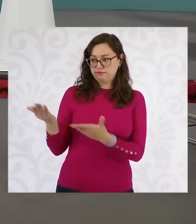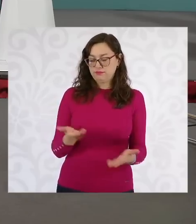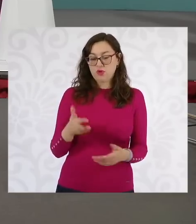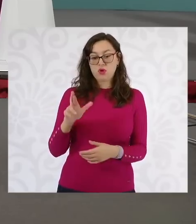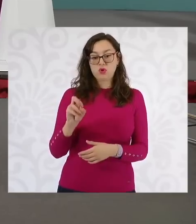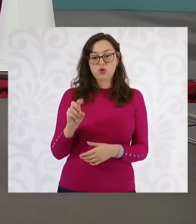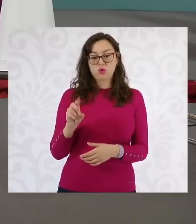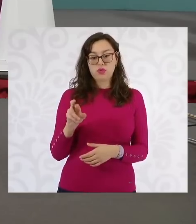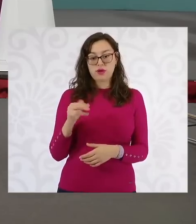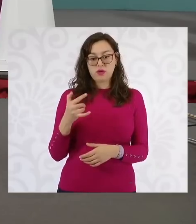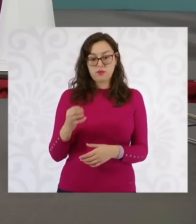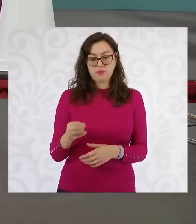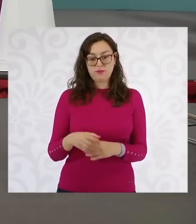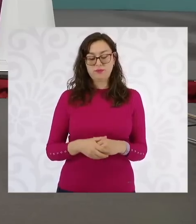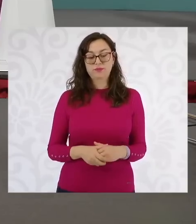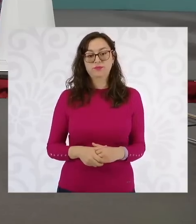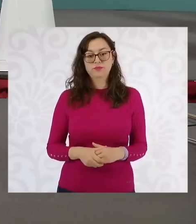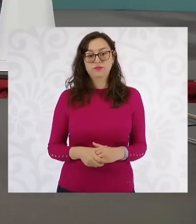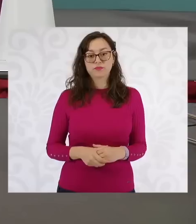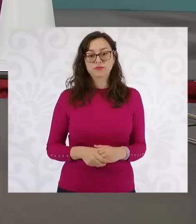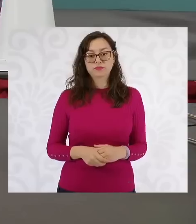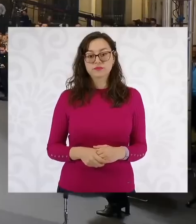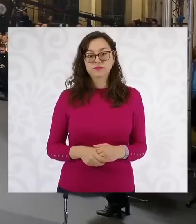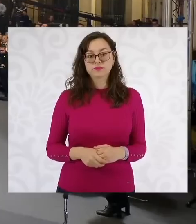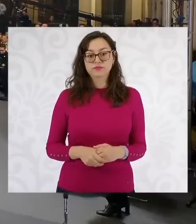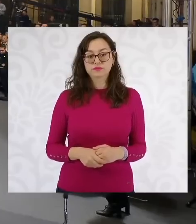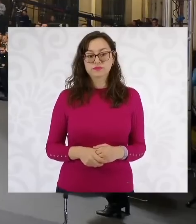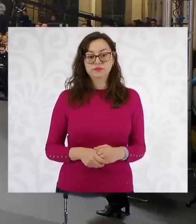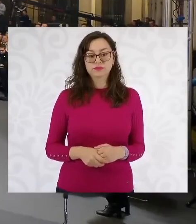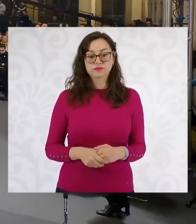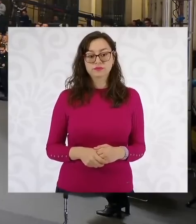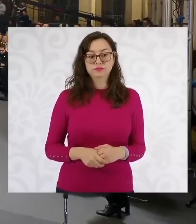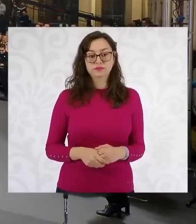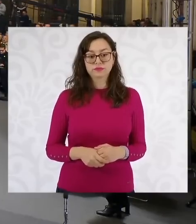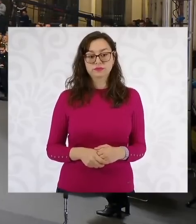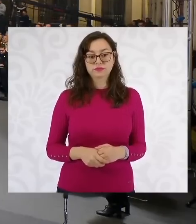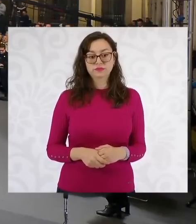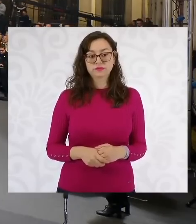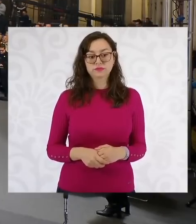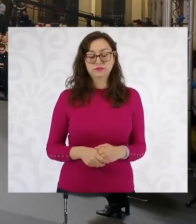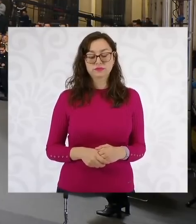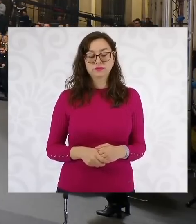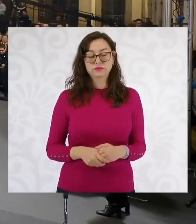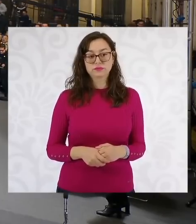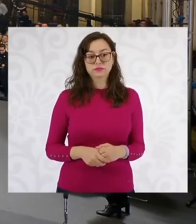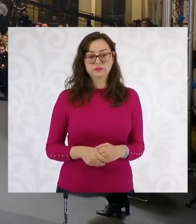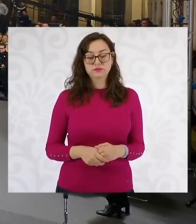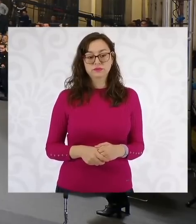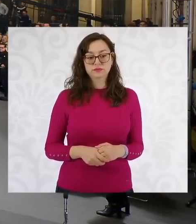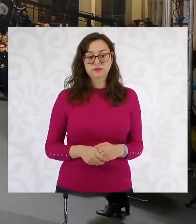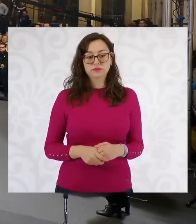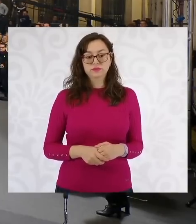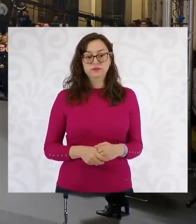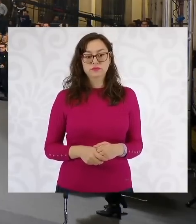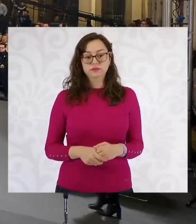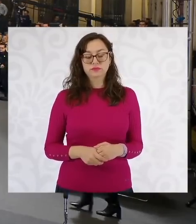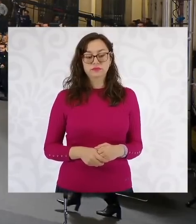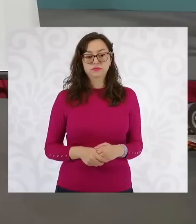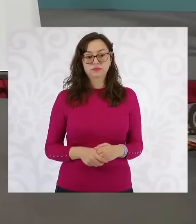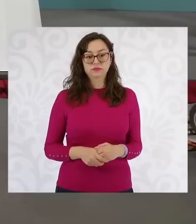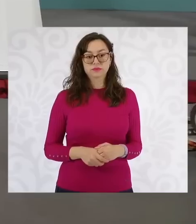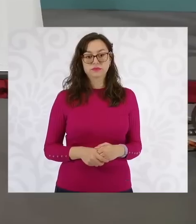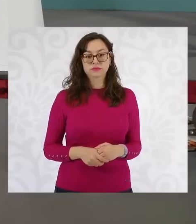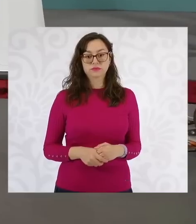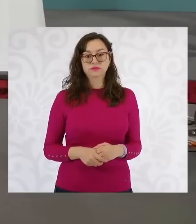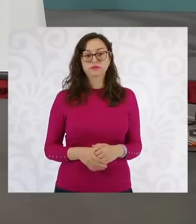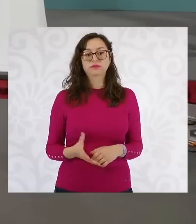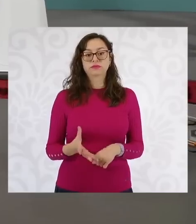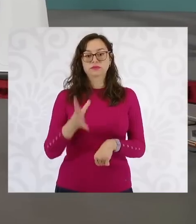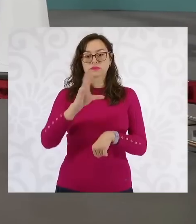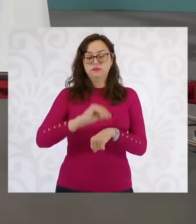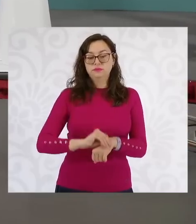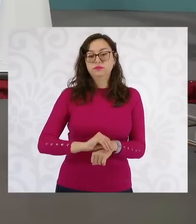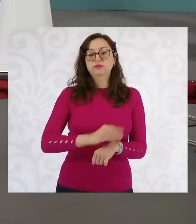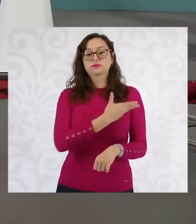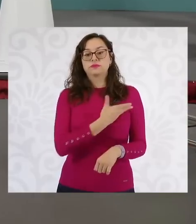gracias con su permiso presidenta